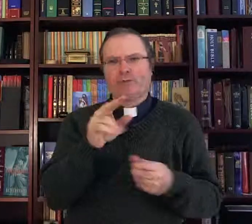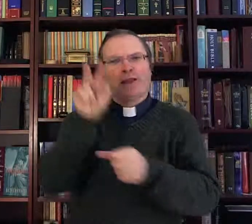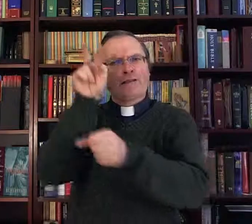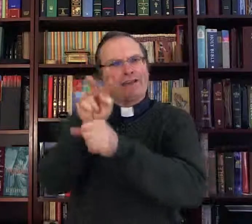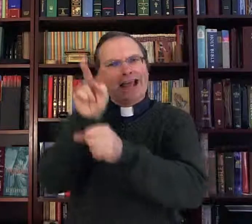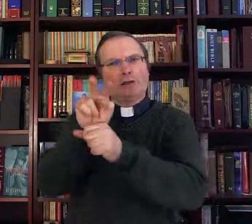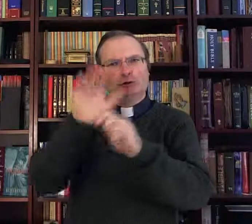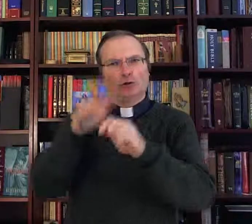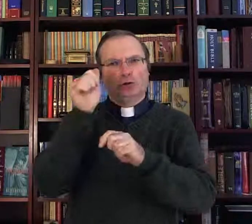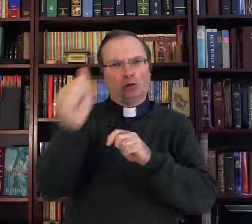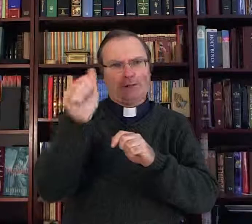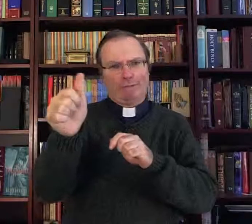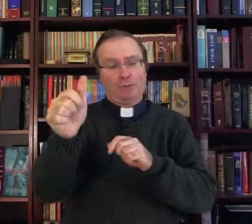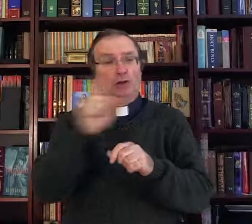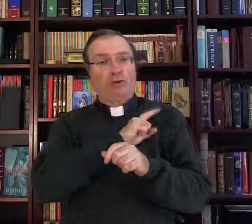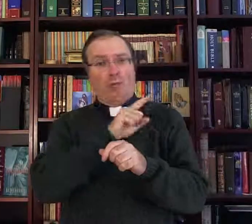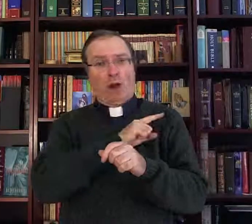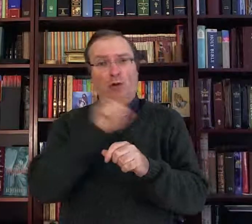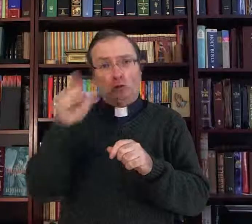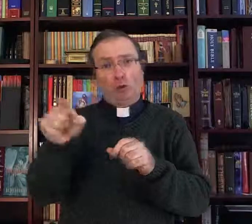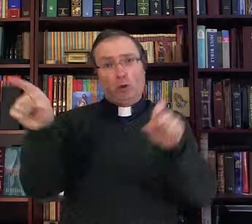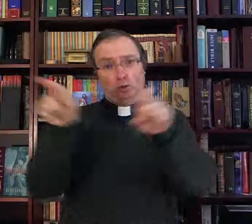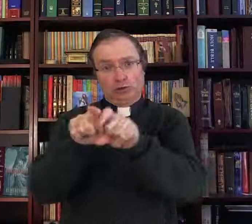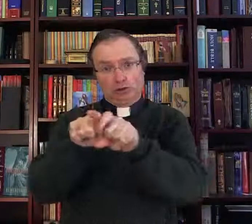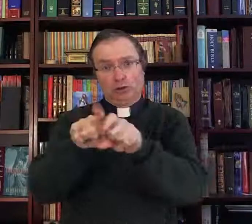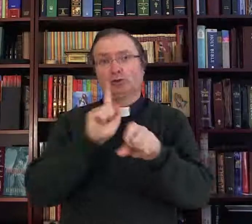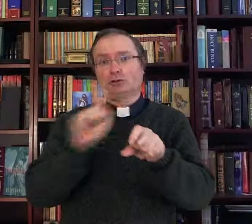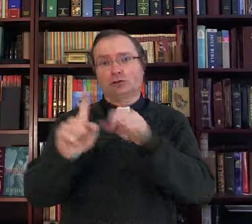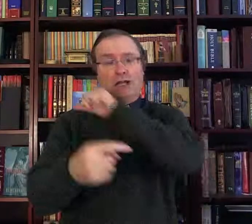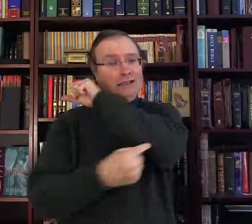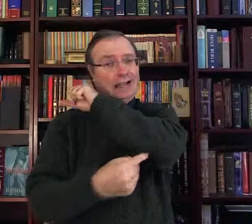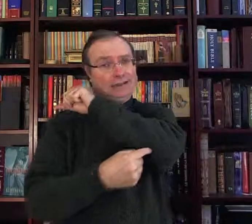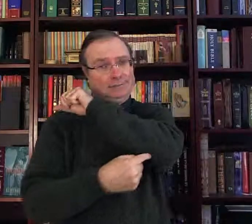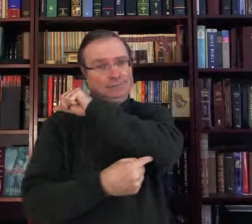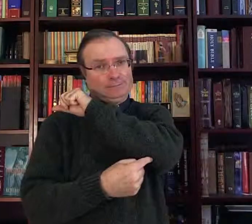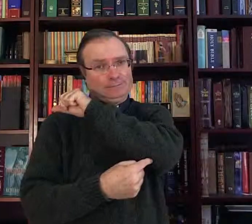Veille sur toi-même, de peur que toi aussi, tu ne sois tenté.